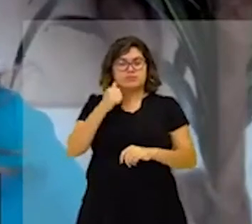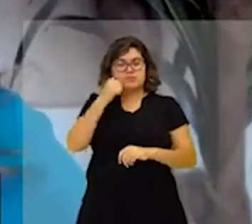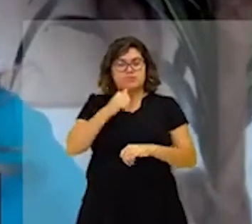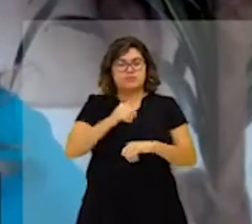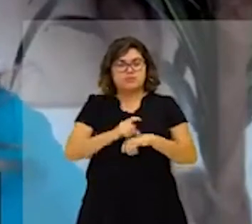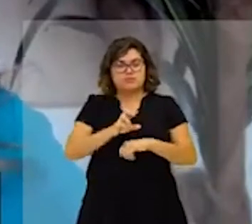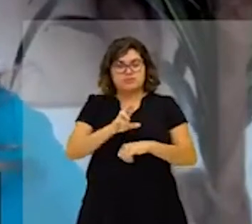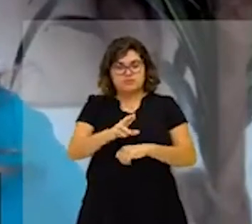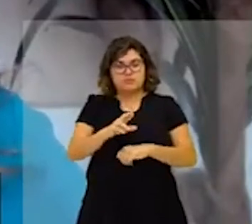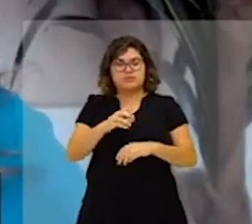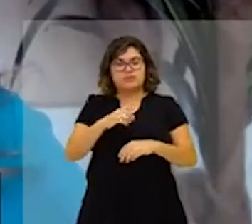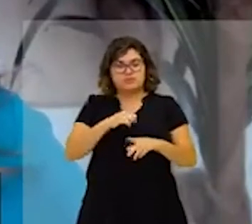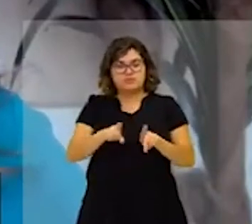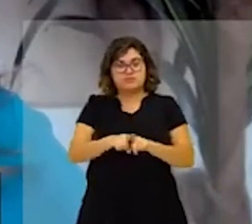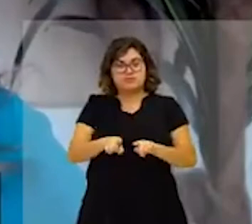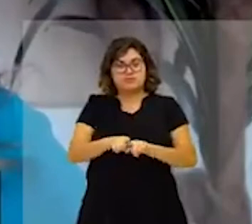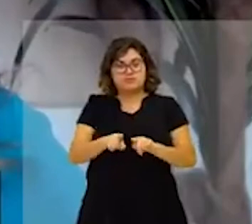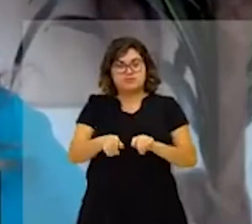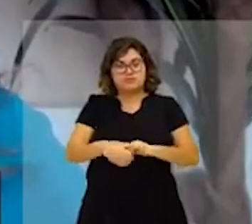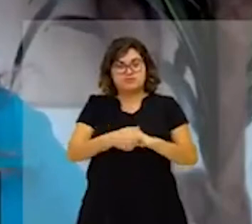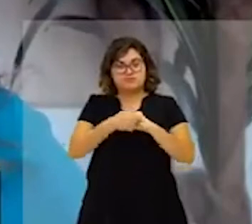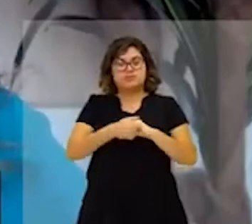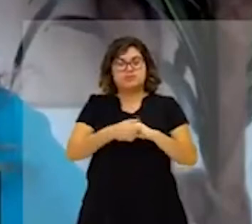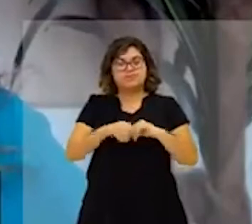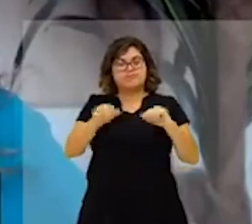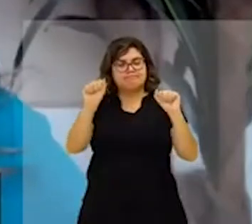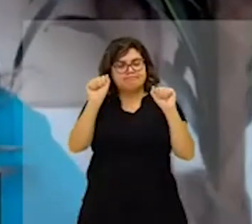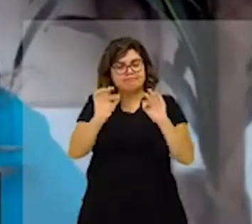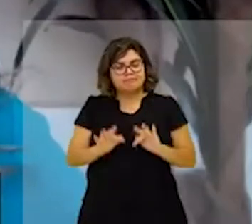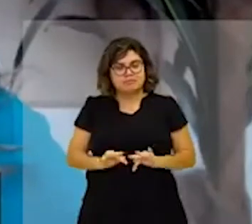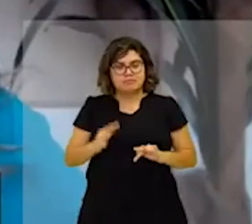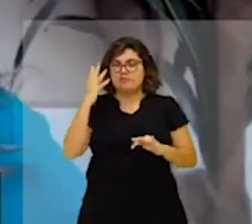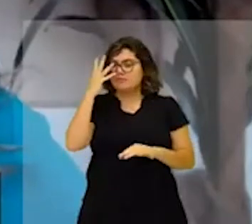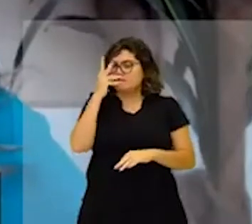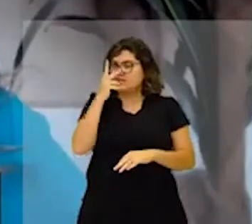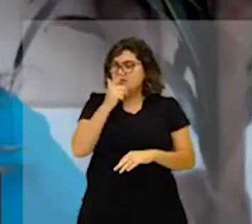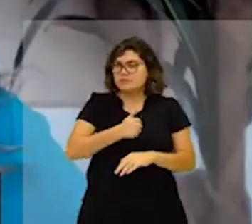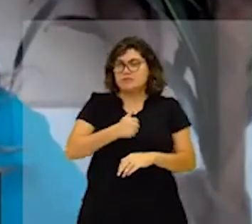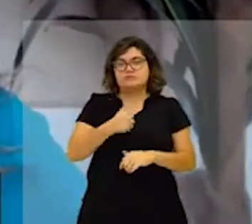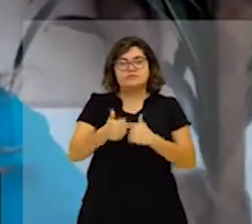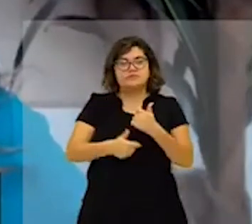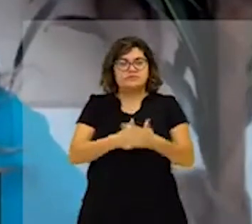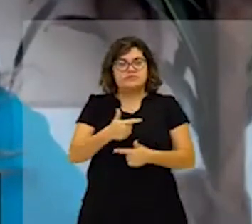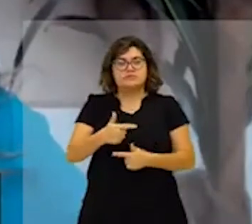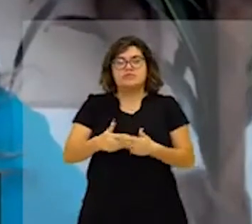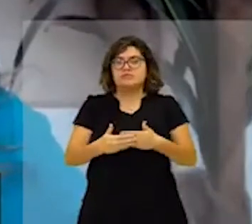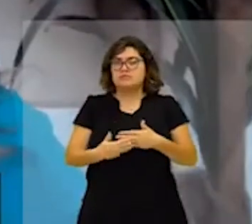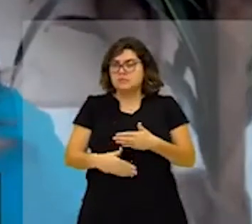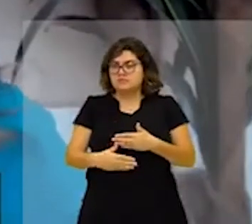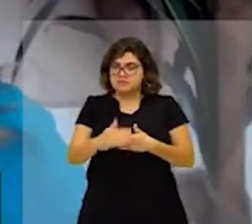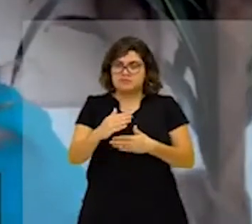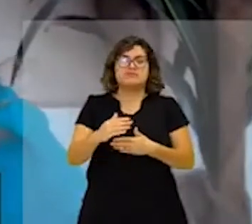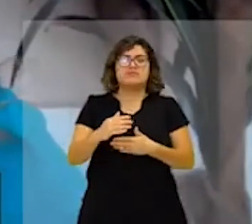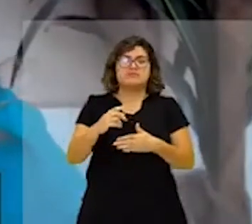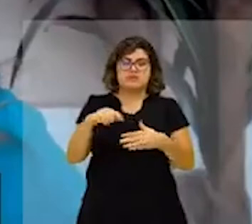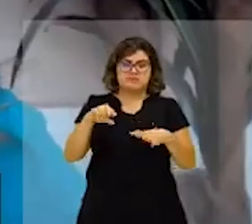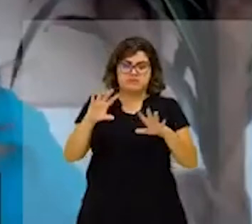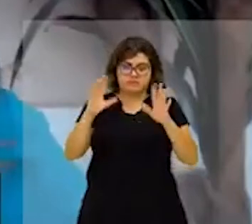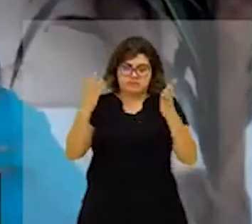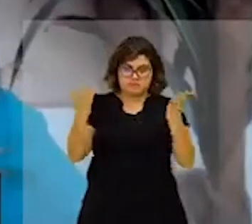cumprimento e felicito pelo belíssimo trabalho que desenvolveram ao longo do sn2 e passo desde